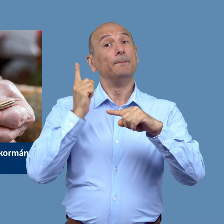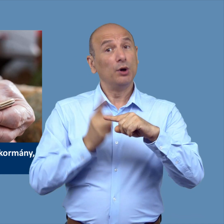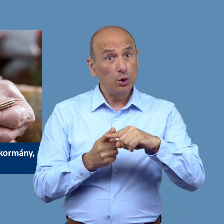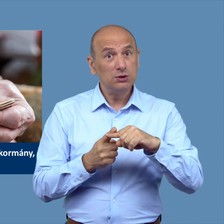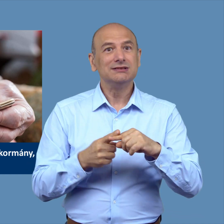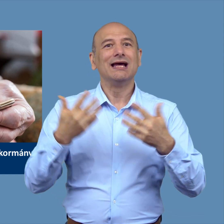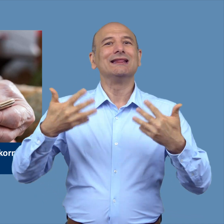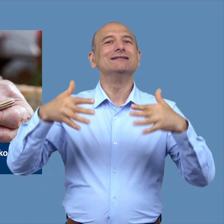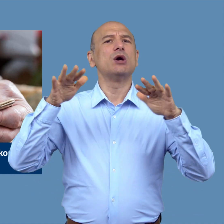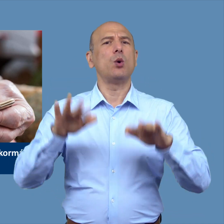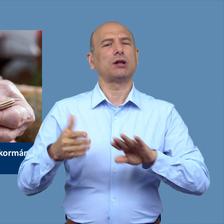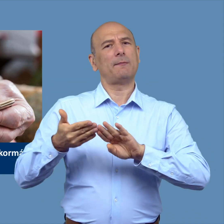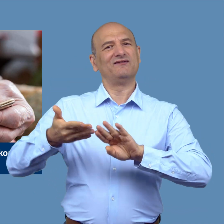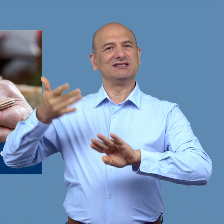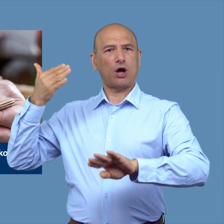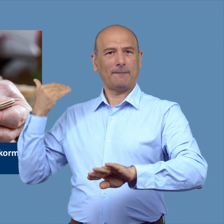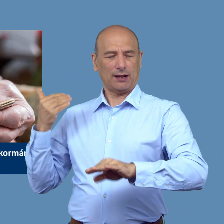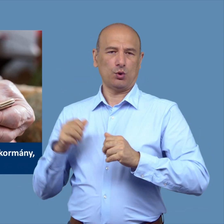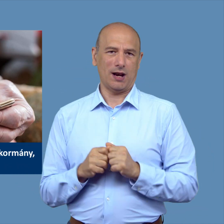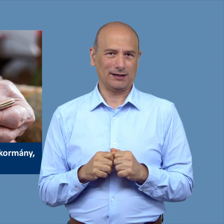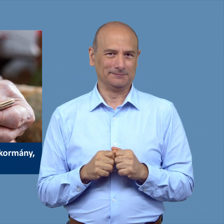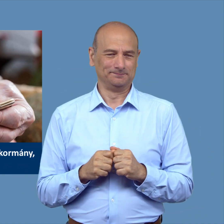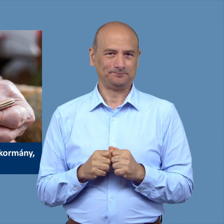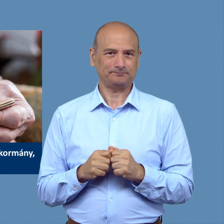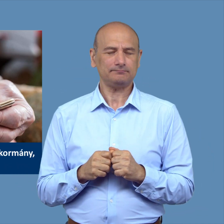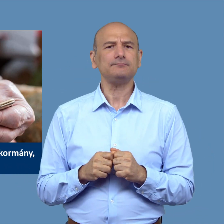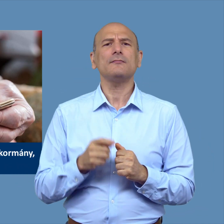Az emeléssel járó korrekció tíz hónapra visszamenőleges.